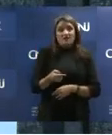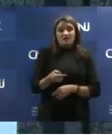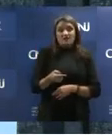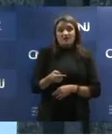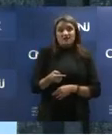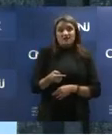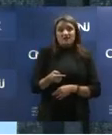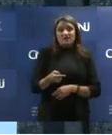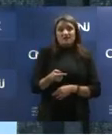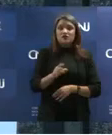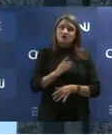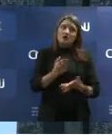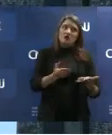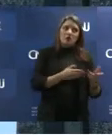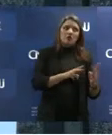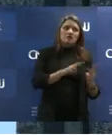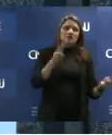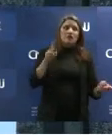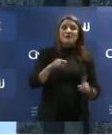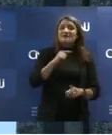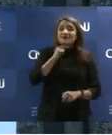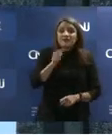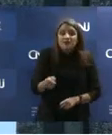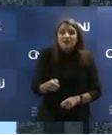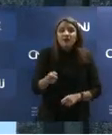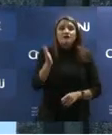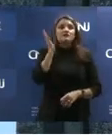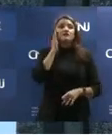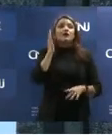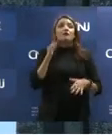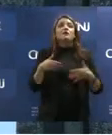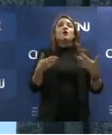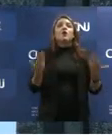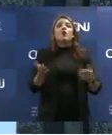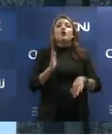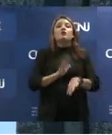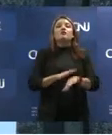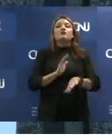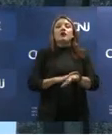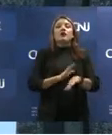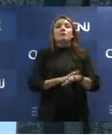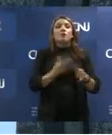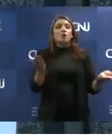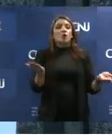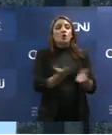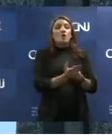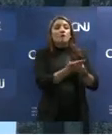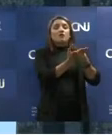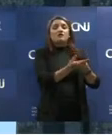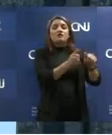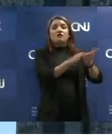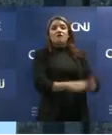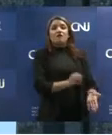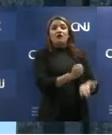controla quanto tempo o processo fica no cartório. Não controla que são milhões de processos ou milhares de processos